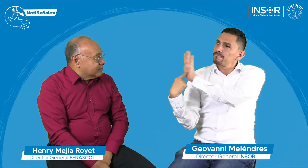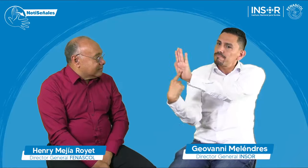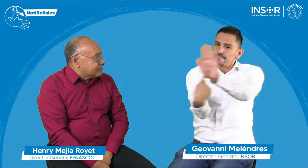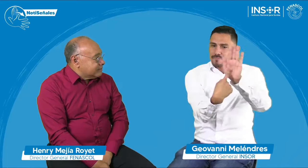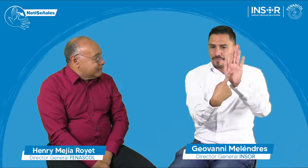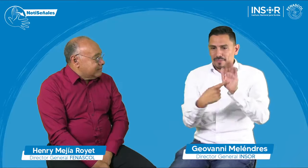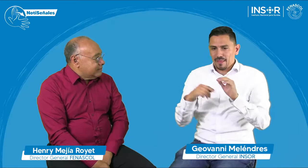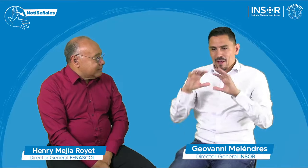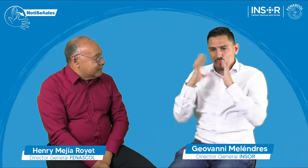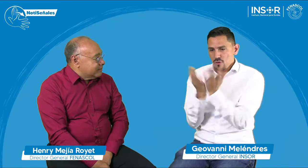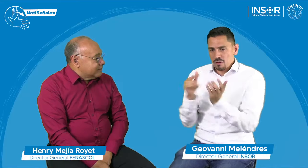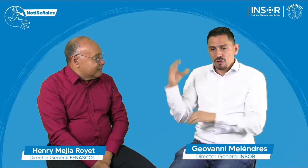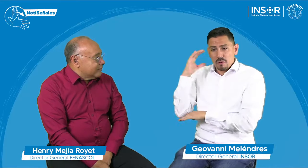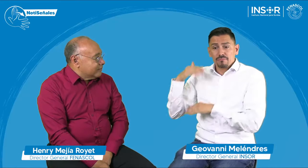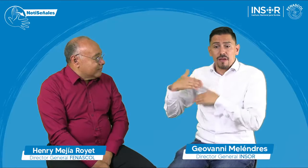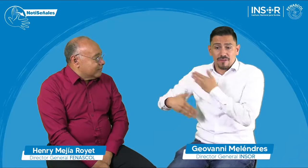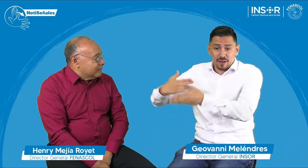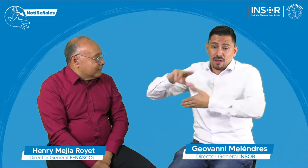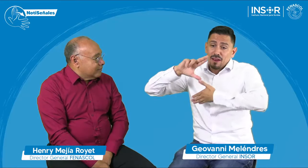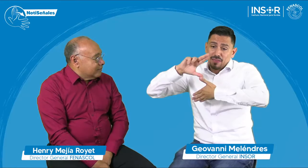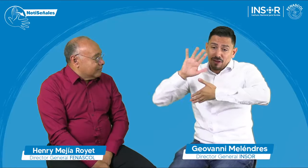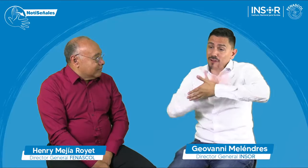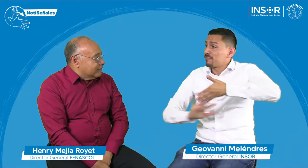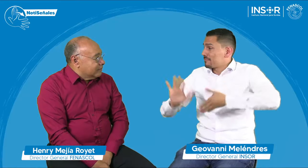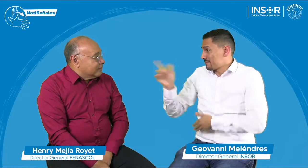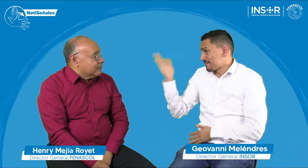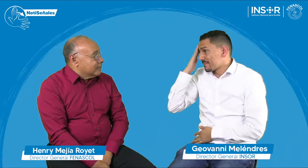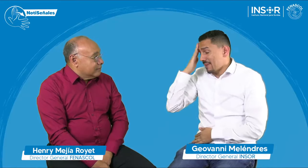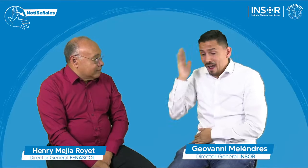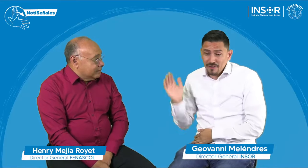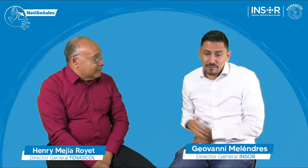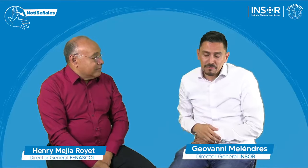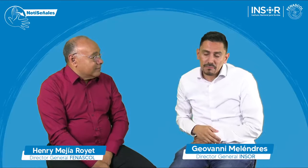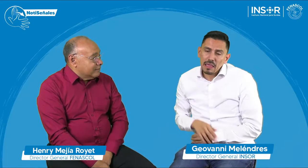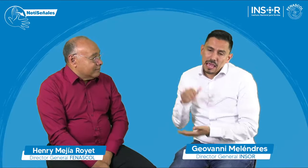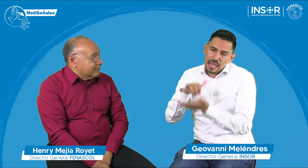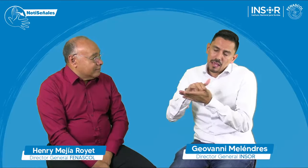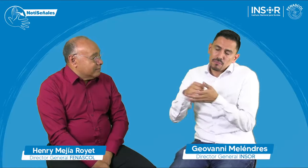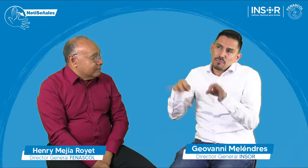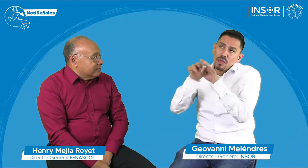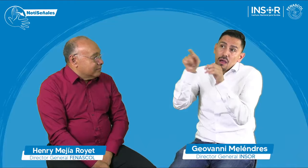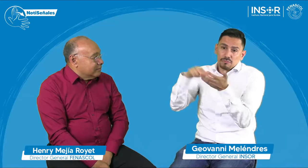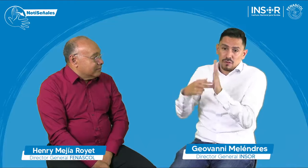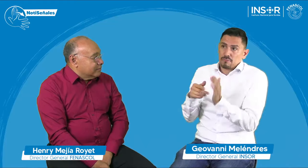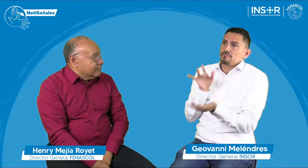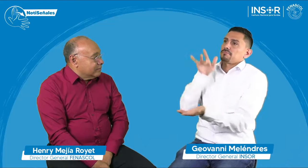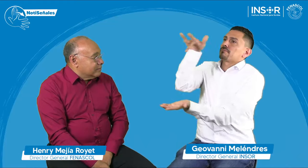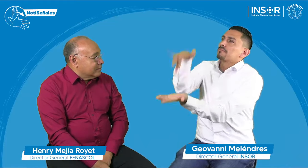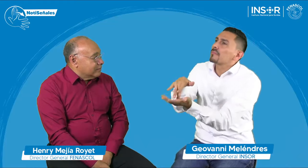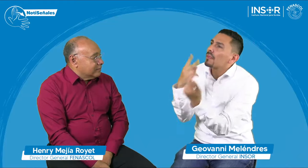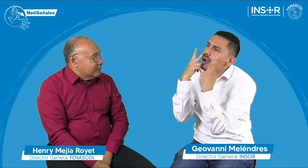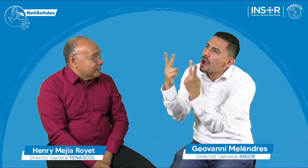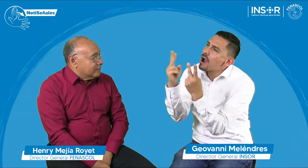positivos que teníamos y pues representar a Colombia eh a nivel mundial, también fue un